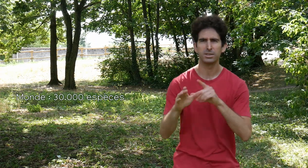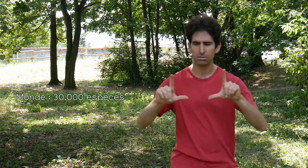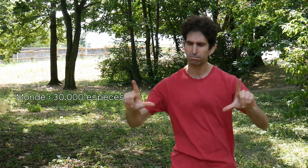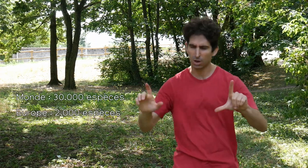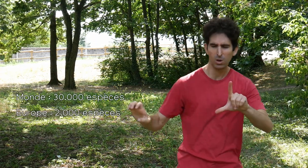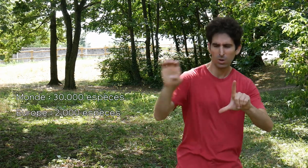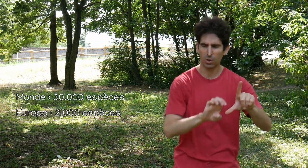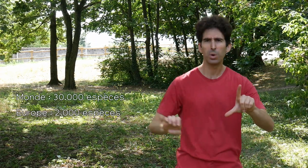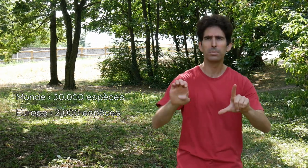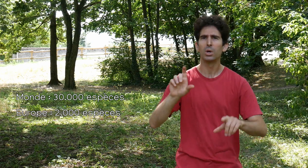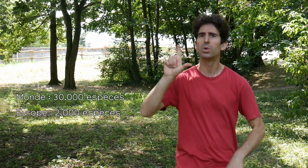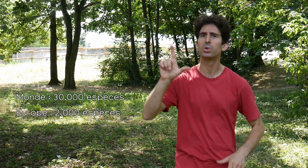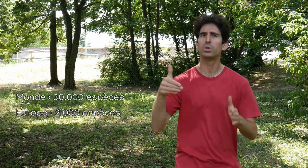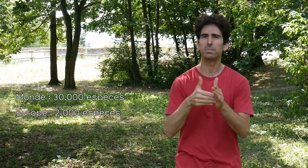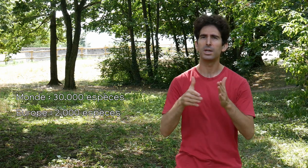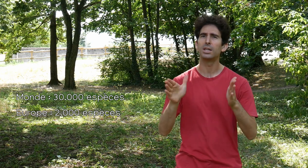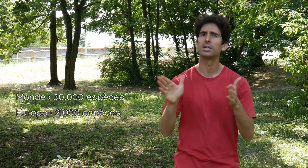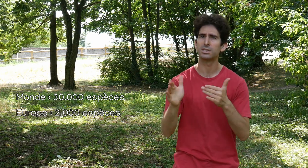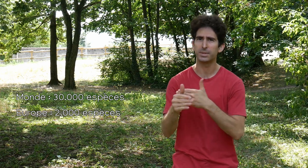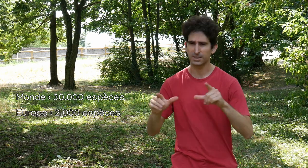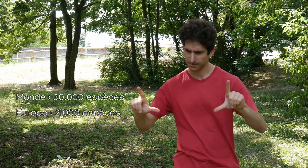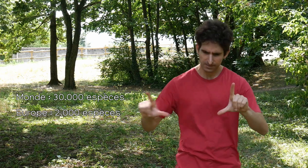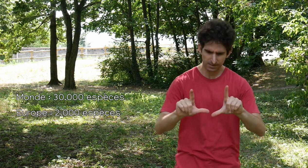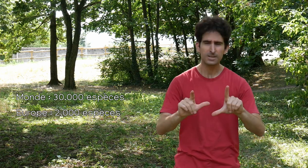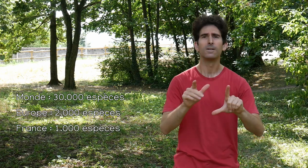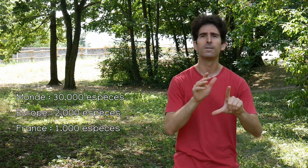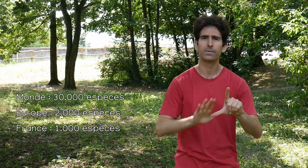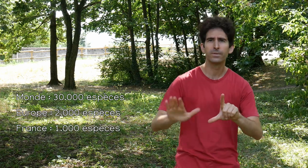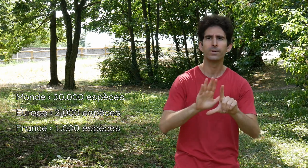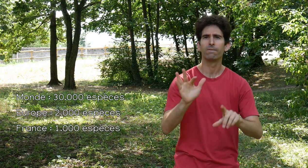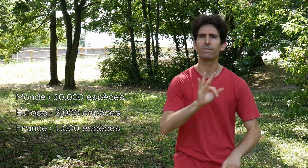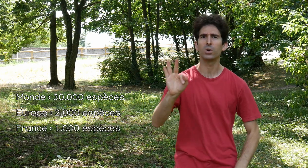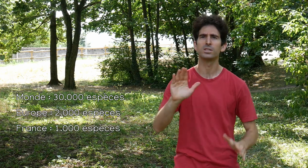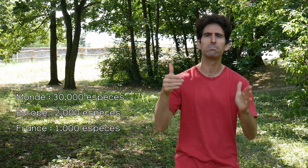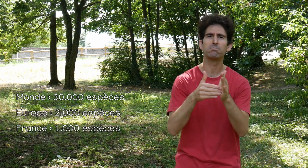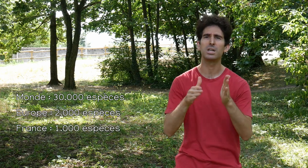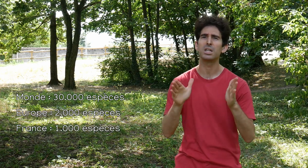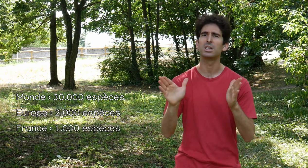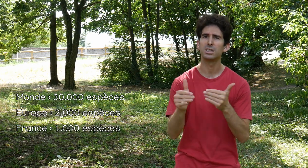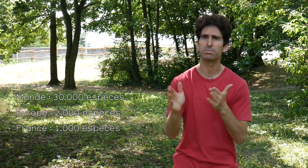2.000 en Europe et 1.000 en France.